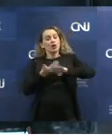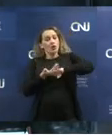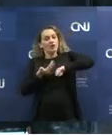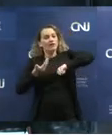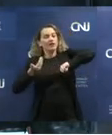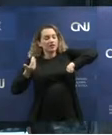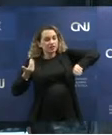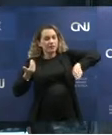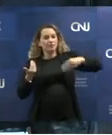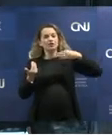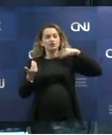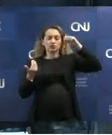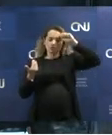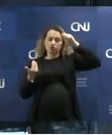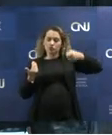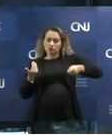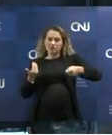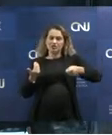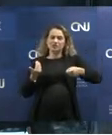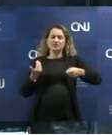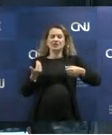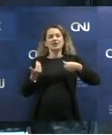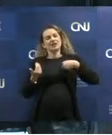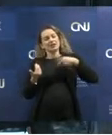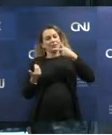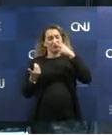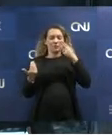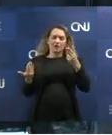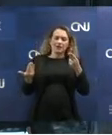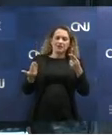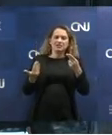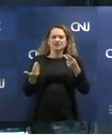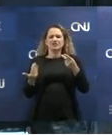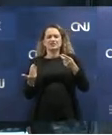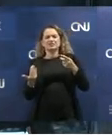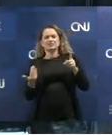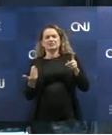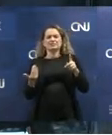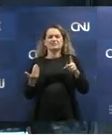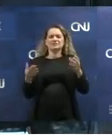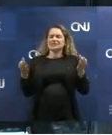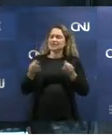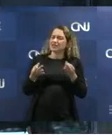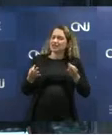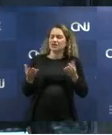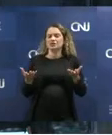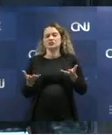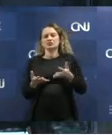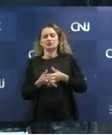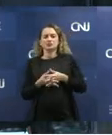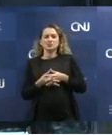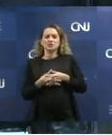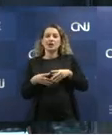indevido me parece um jogo irregular, não digo ilegal em absoluto mas nós que lutamos.